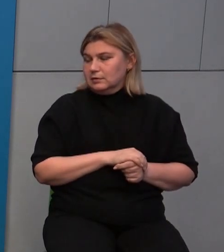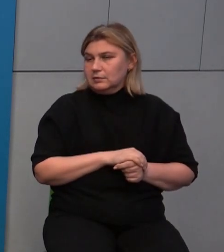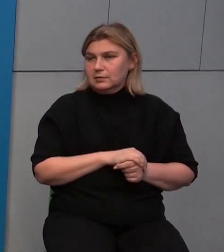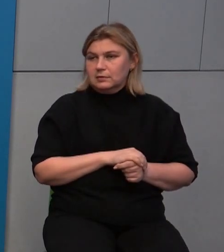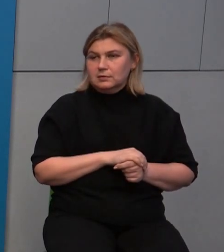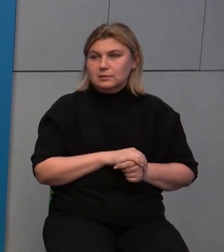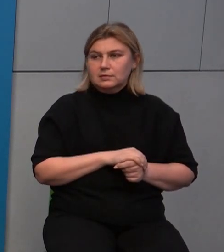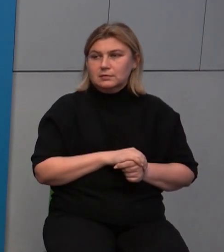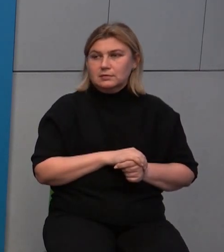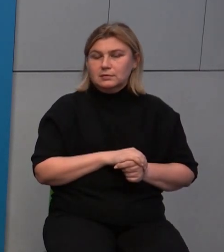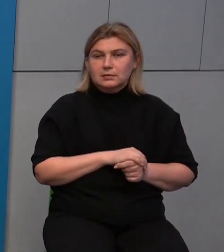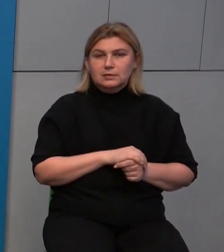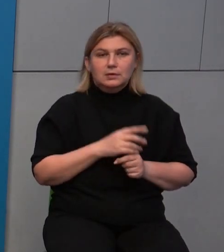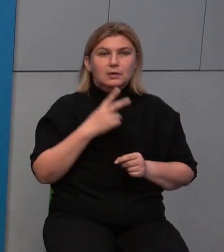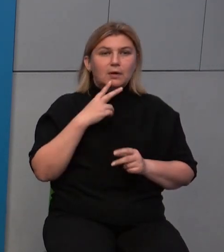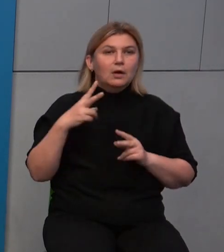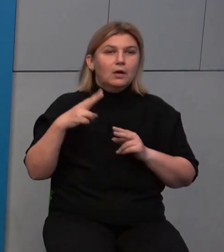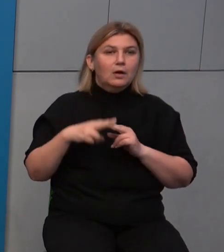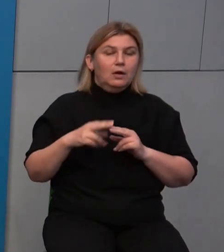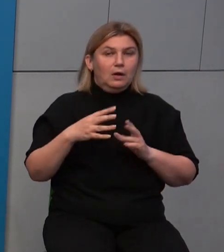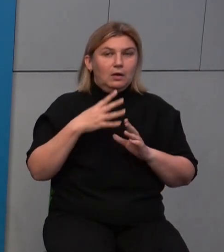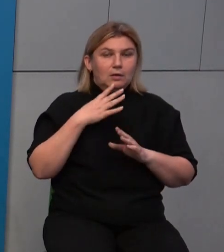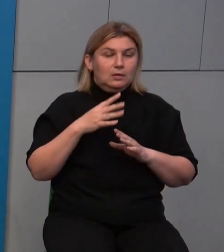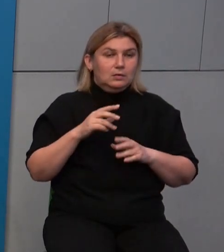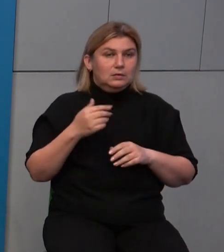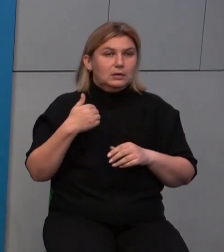Tutaj to nieodcinanie od korzeni też było o tyle istotne